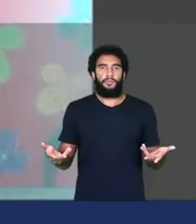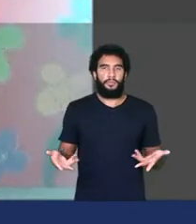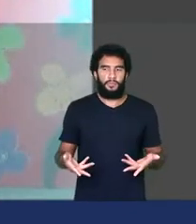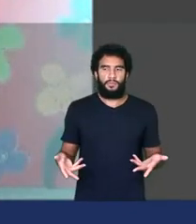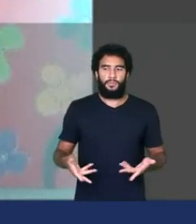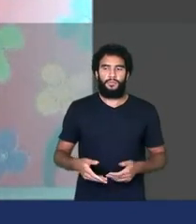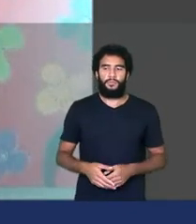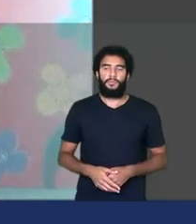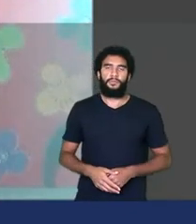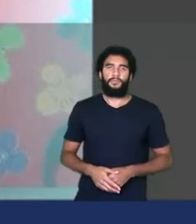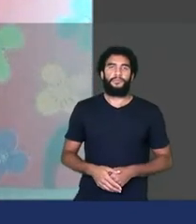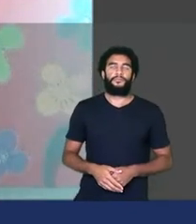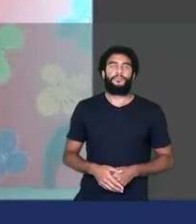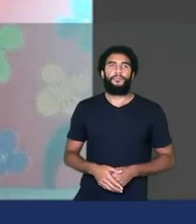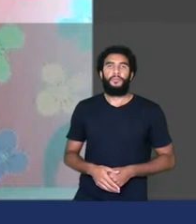CÉ LIO, É UMA HONRA VER VOSSA EXCELÊNCIA PRESIDINDO